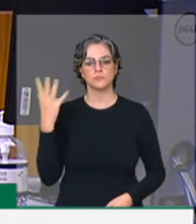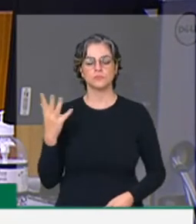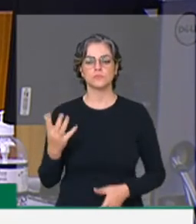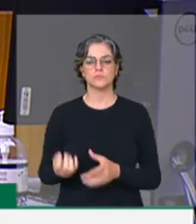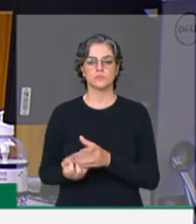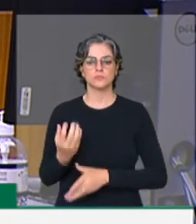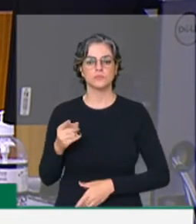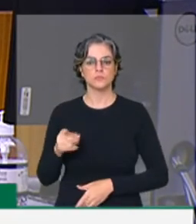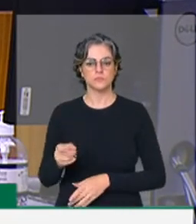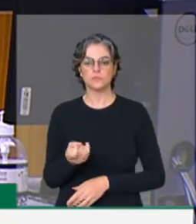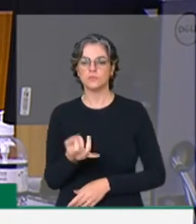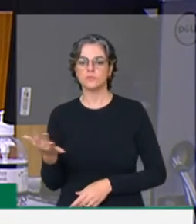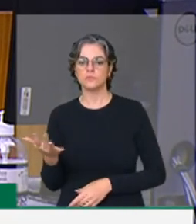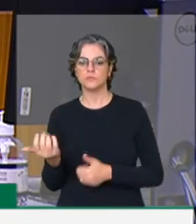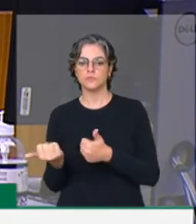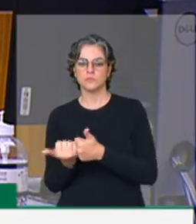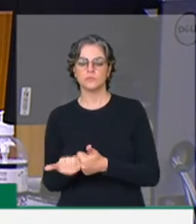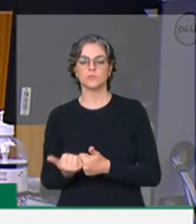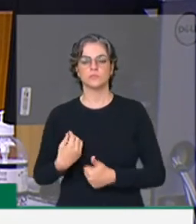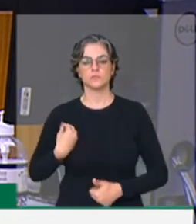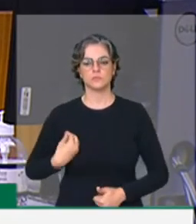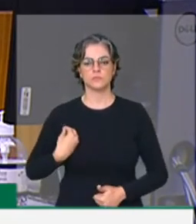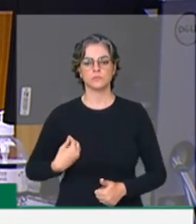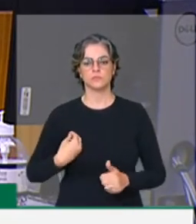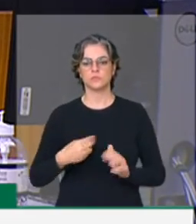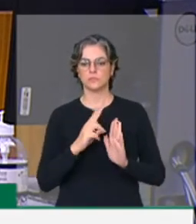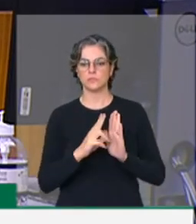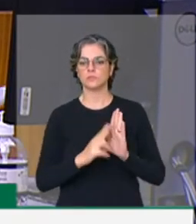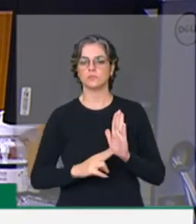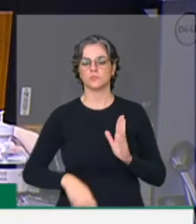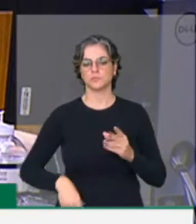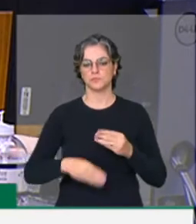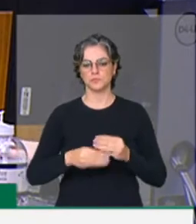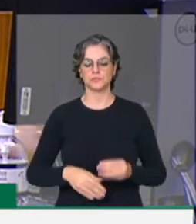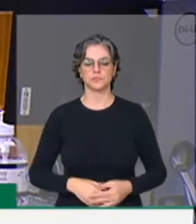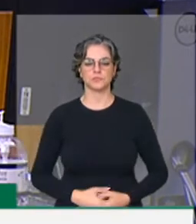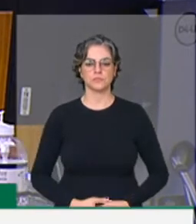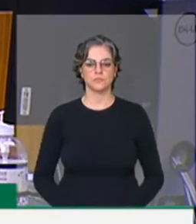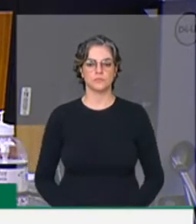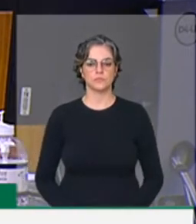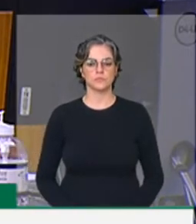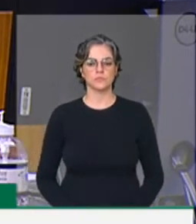INDICADA PELAS LIDERANÇAS DEPUTADOS CONSTANTES DA RELAÇÃO ANEXA. CONVIDO PARA FAZER USO DA PALAVRA PELO